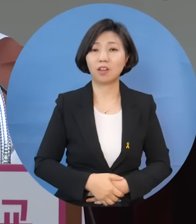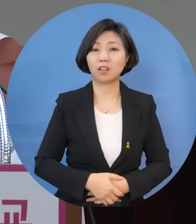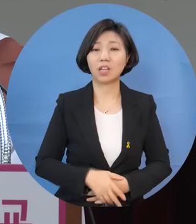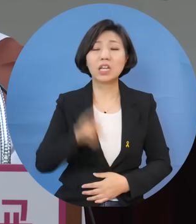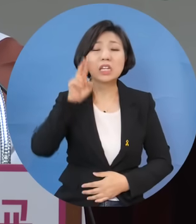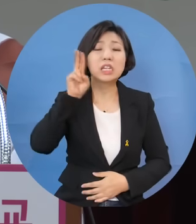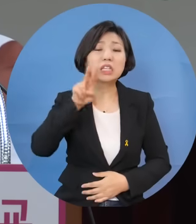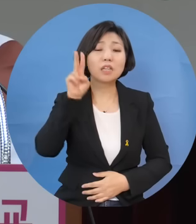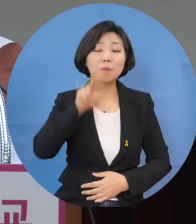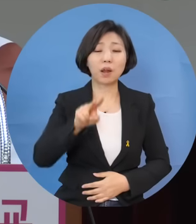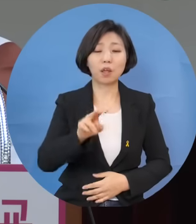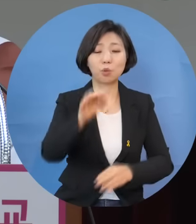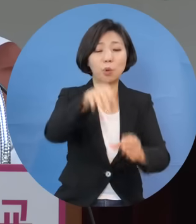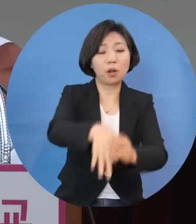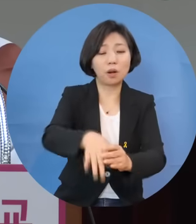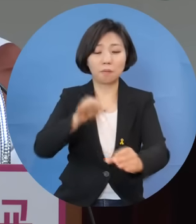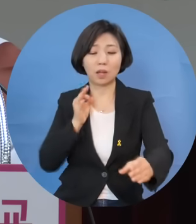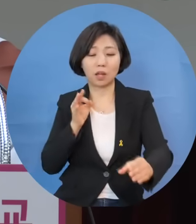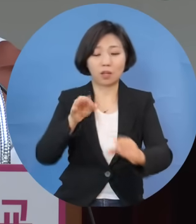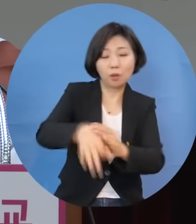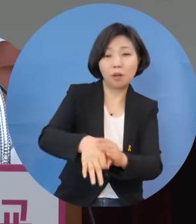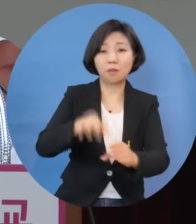나부터 돈을 거기에 넣었다 빼고, 넣었다 빼지 (청중 웃음)